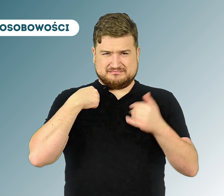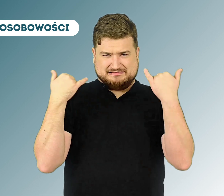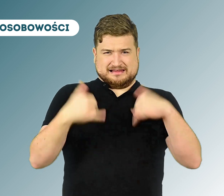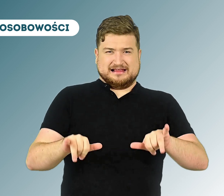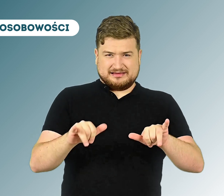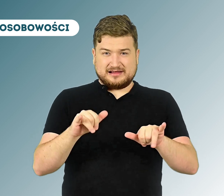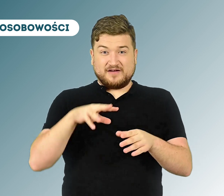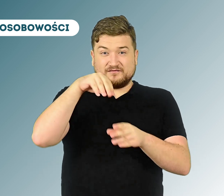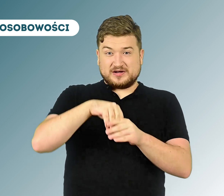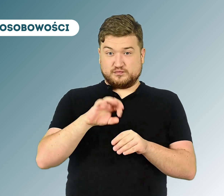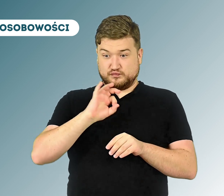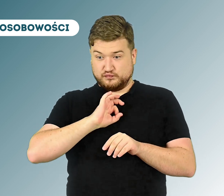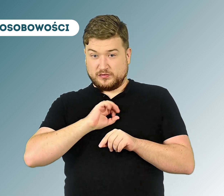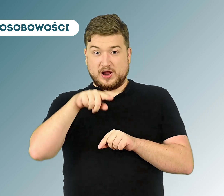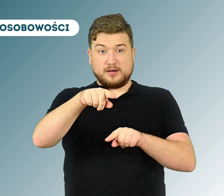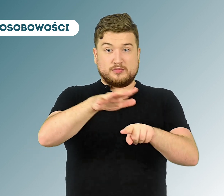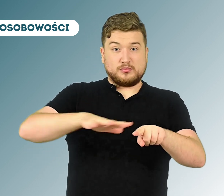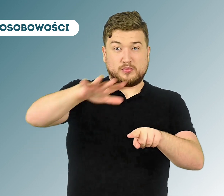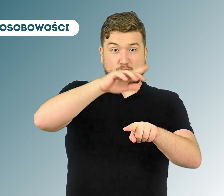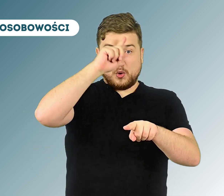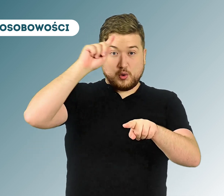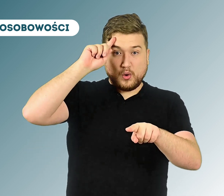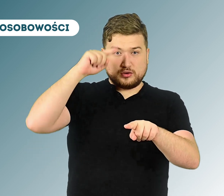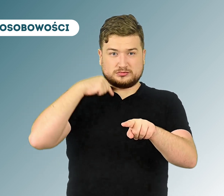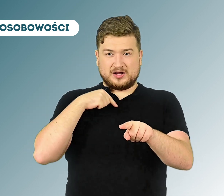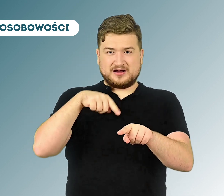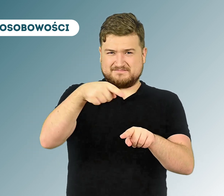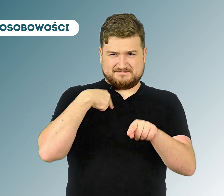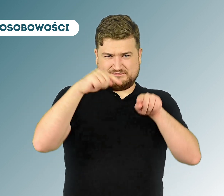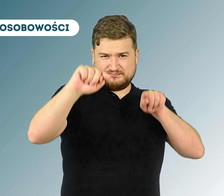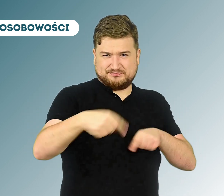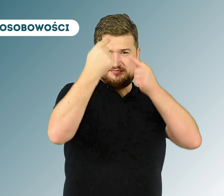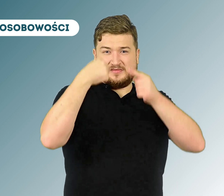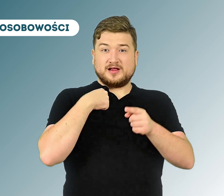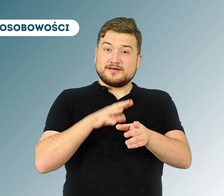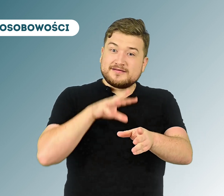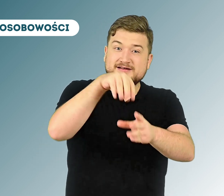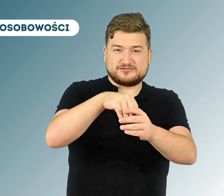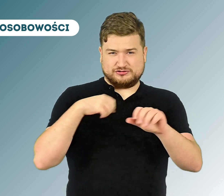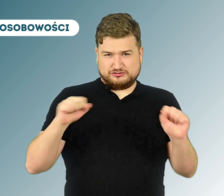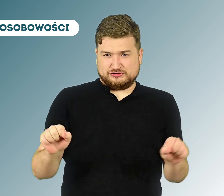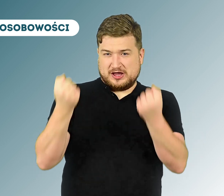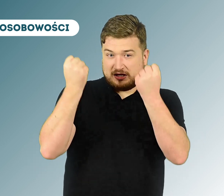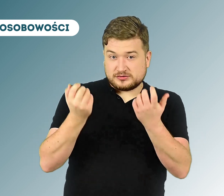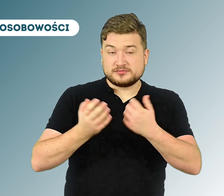które zakłócają zdolność człowieka do adaptacji społecznej.